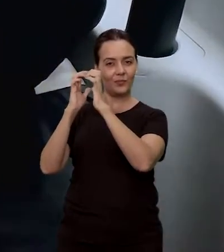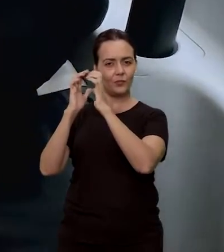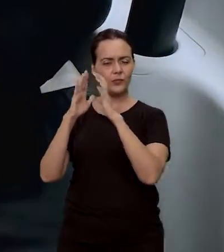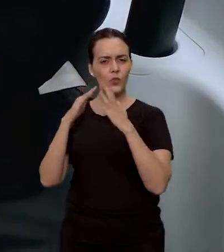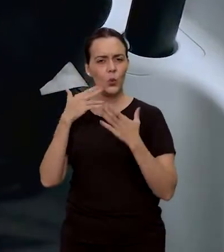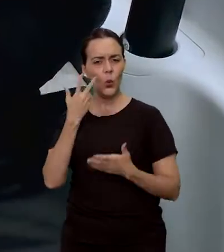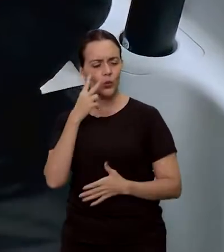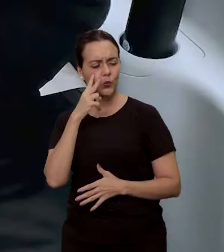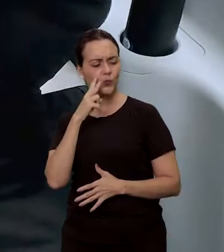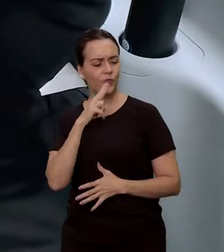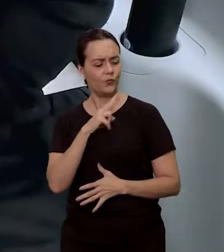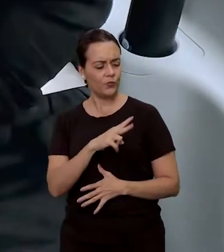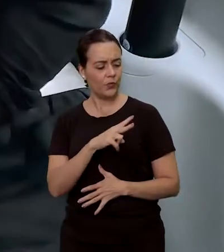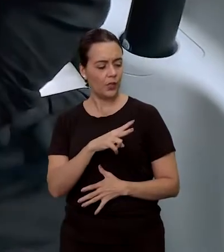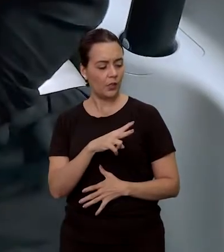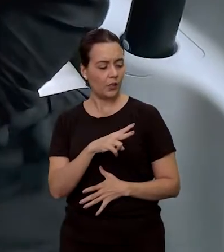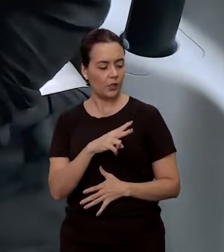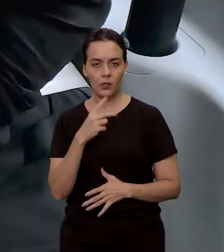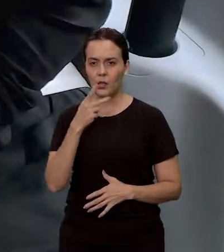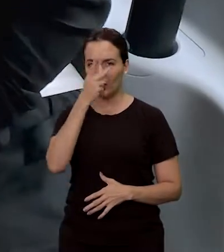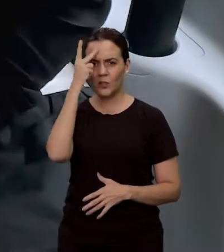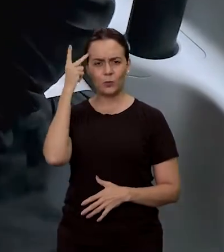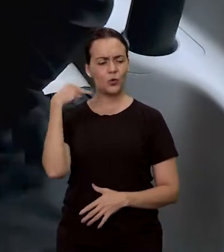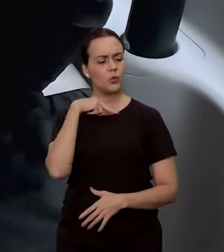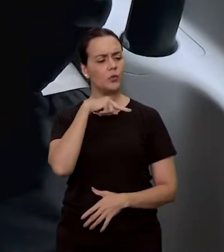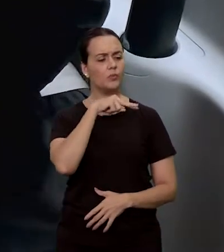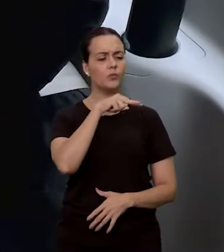quando você olha e produz e como isso impacta quem está assistindo.